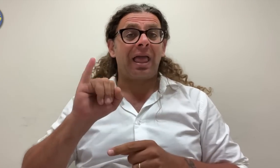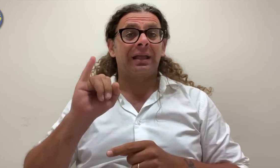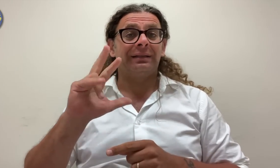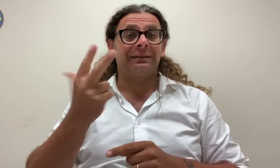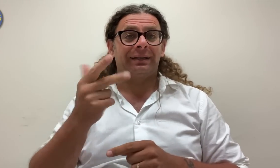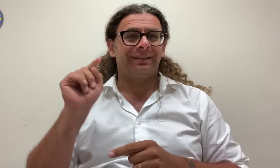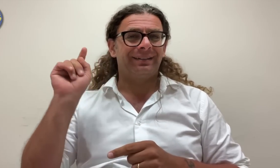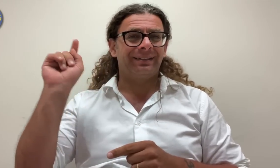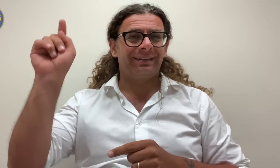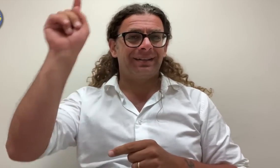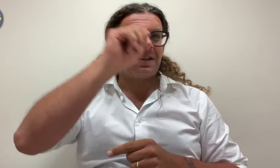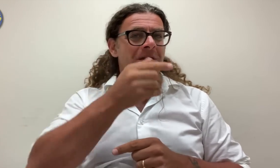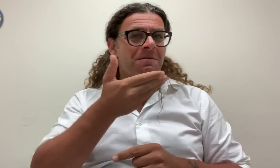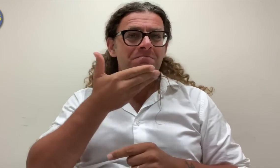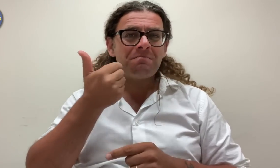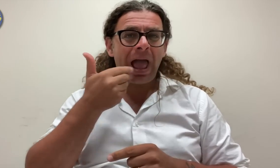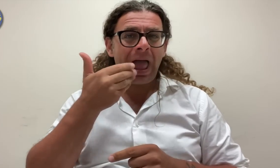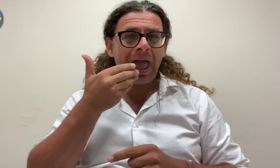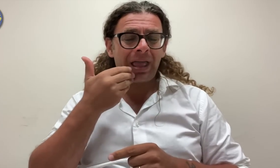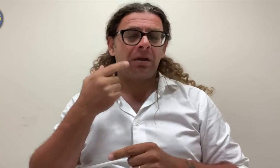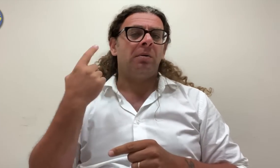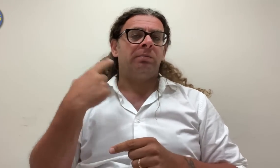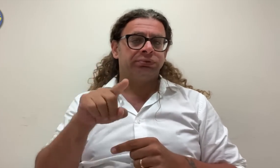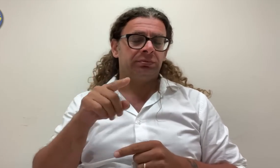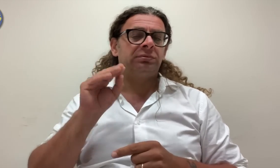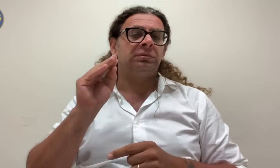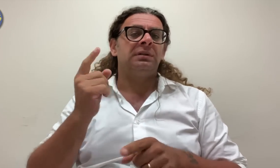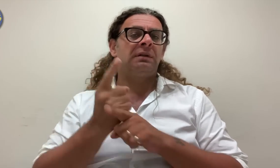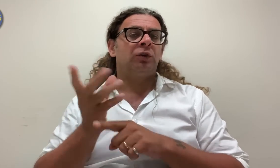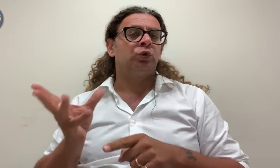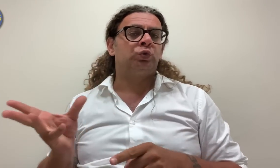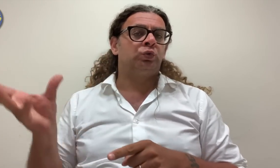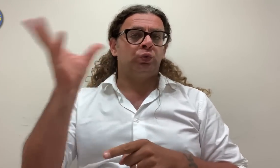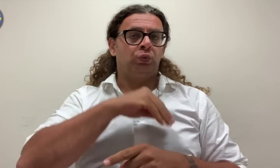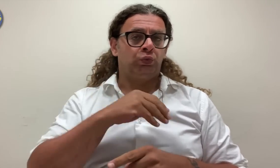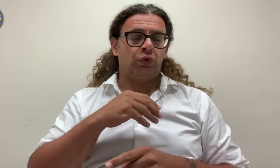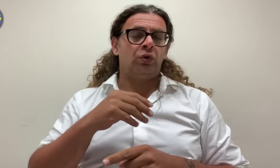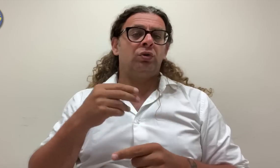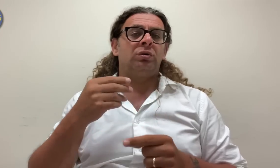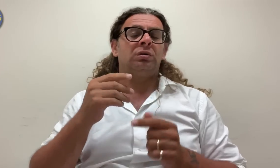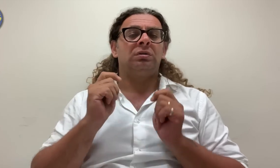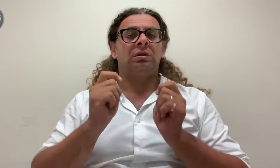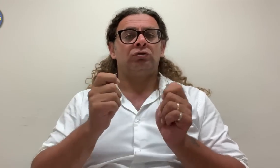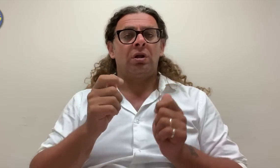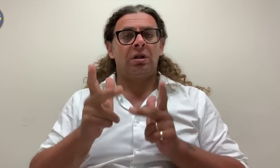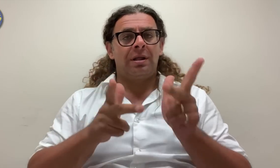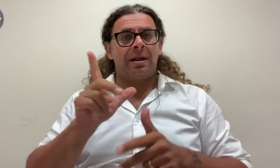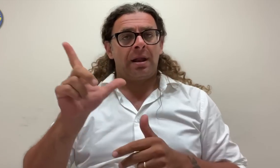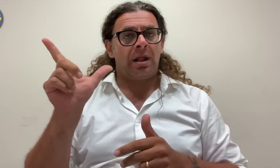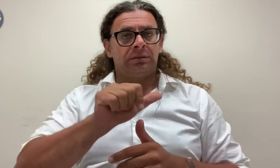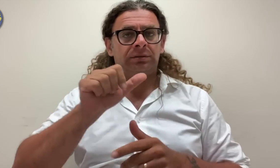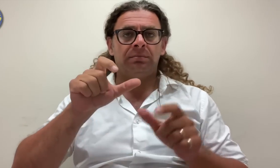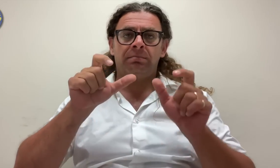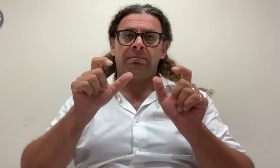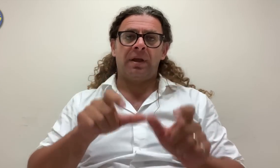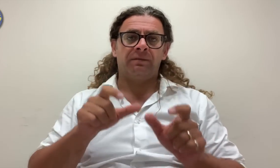telegiornali regionali che vanno in onda su RAI 3. Naturalmente dovrà essere previsto anche il servizio di sottotitolazione, entrambi i servizi.